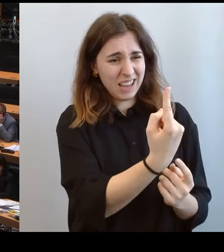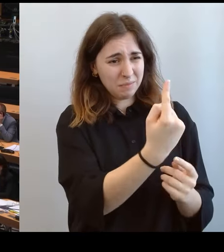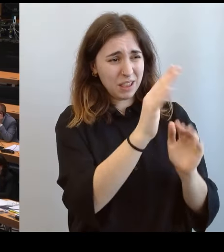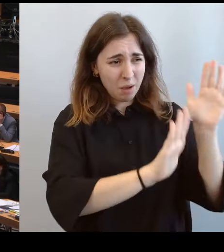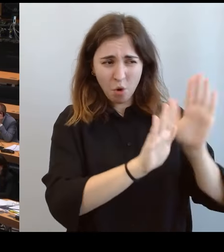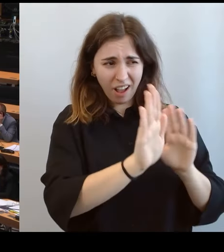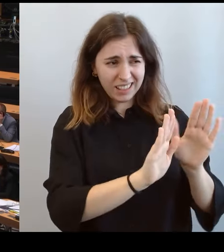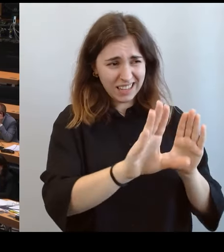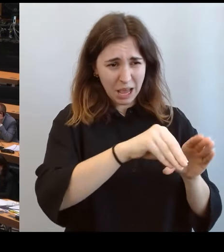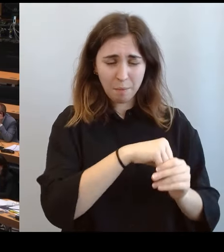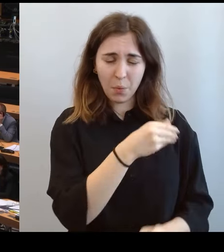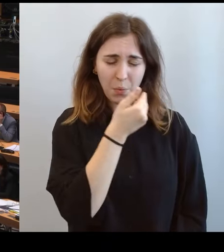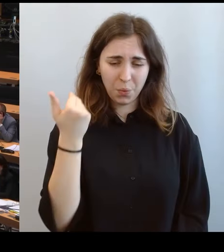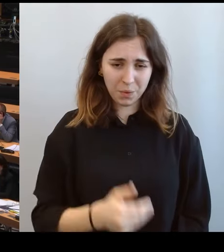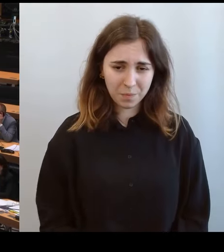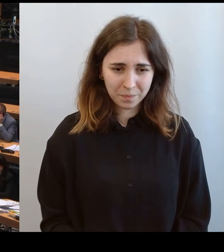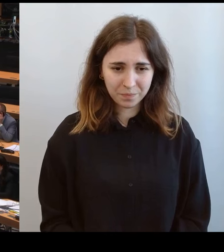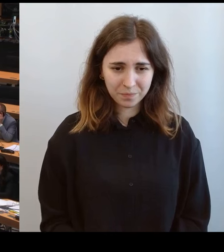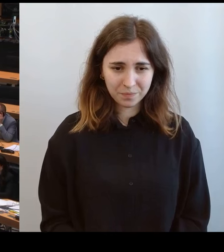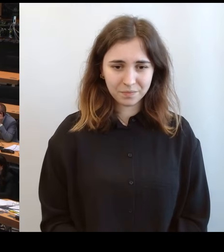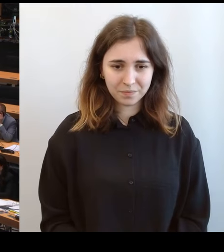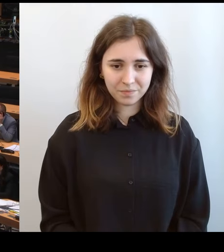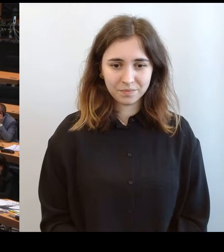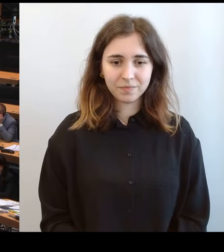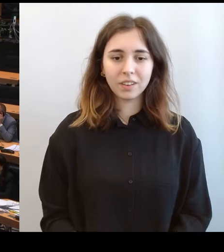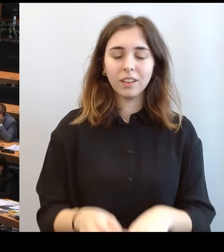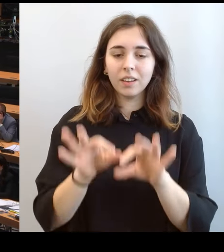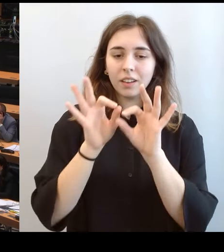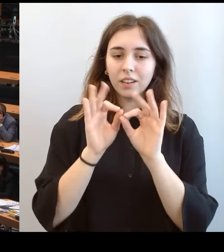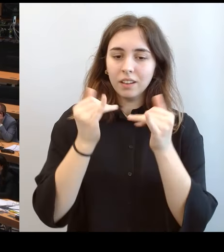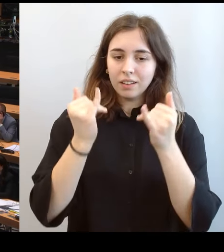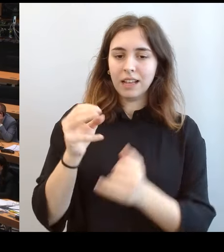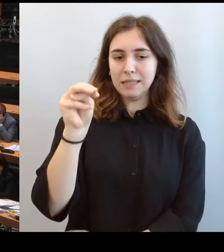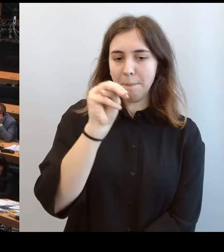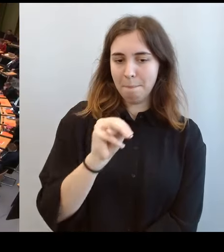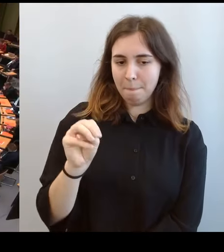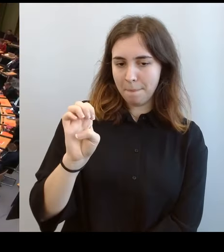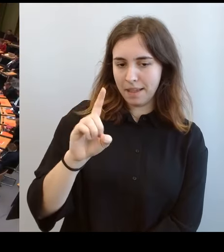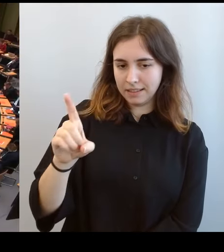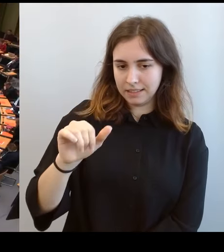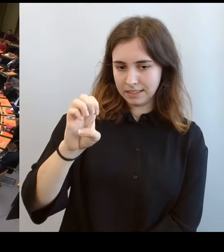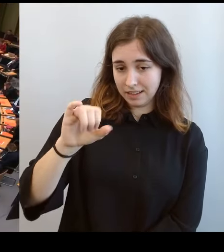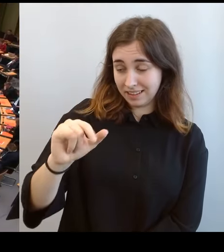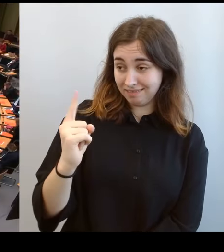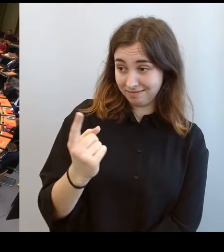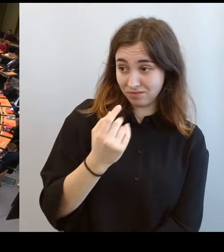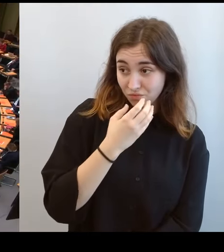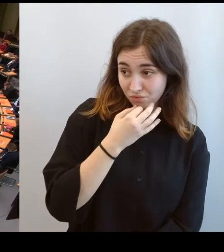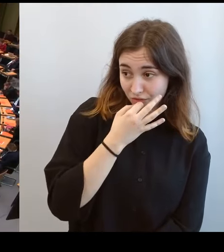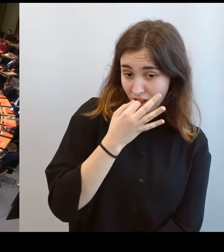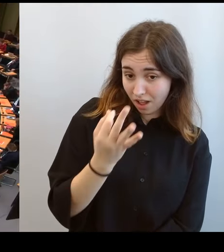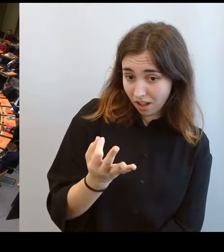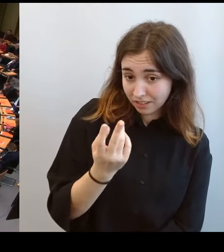(Rednerwechsel) Und ich frage den Abgeordneten Mezei, ob er wünscht darauf zu antworten, dass es nicht der Fall.